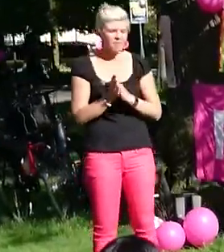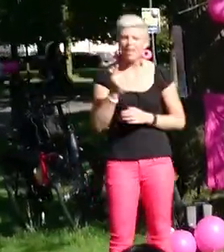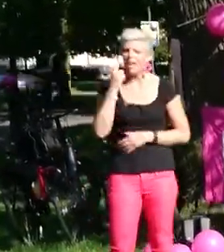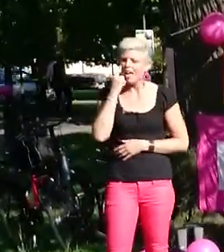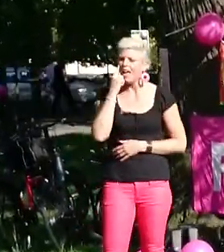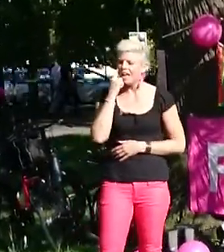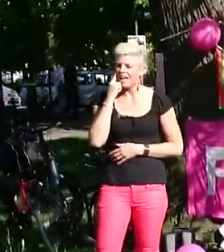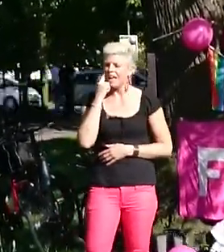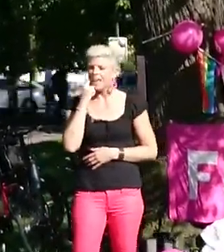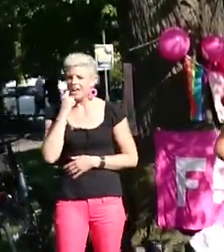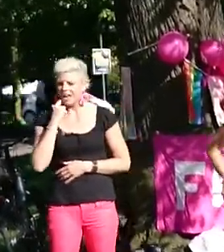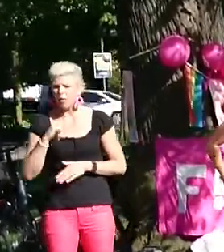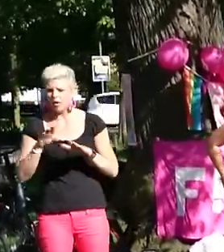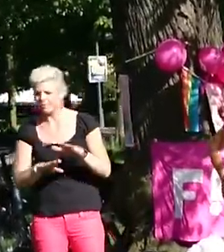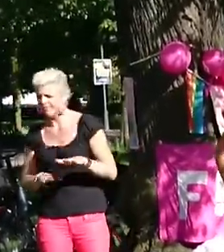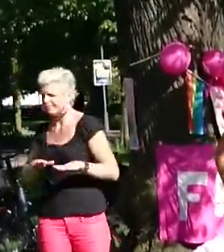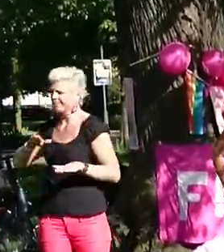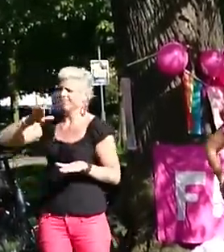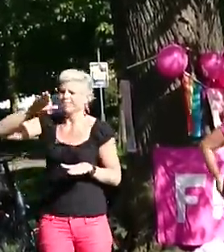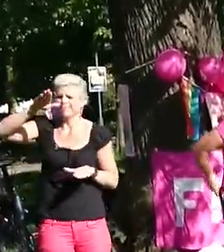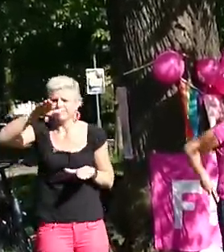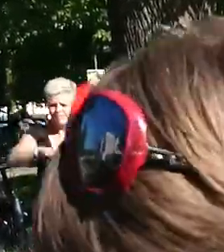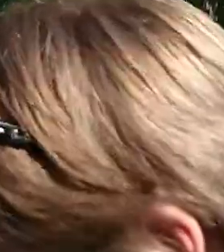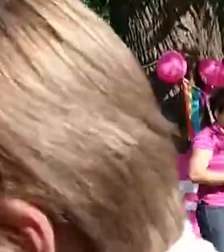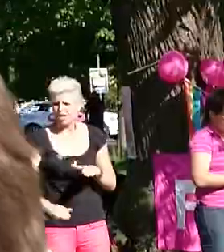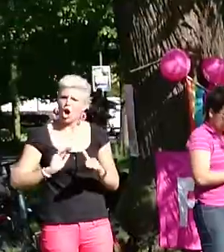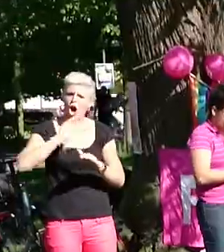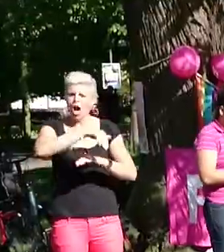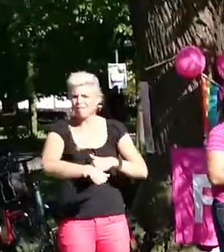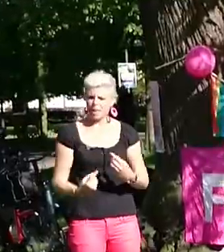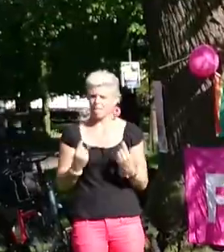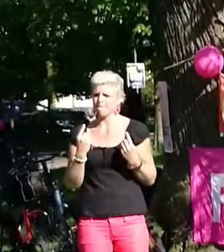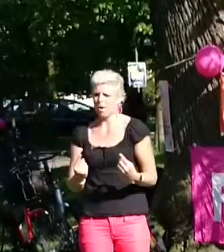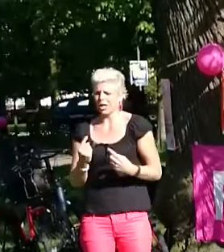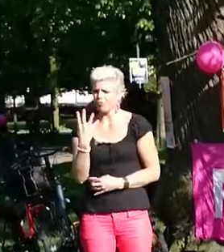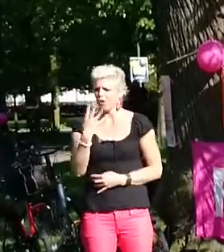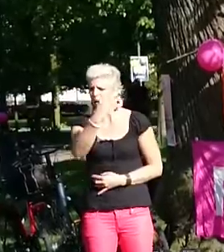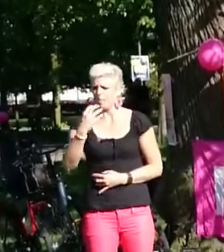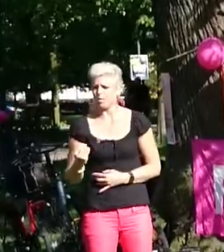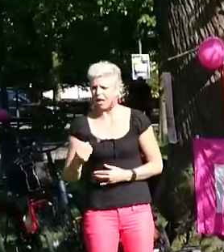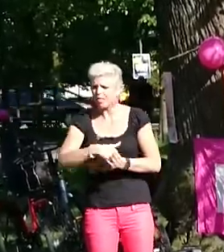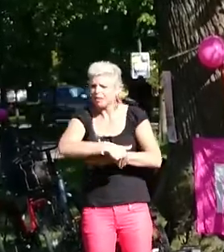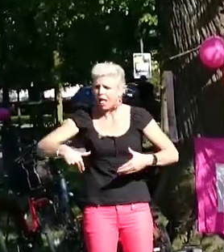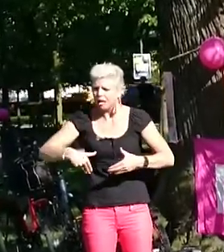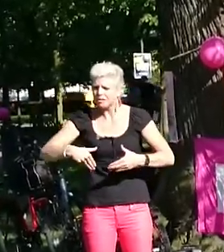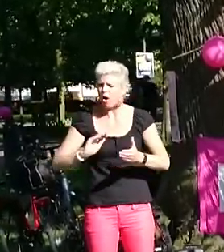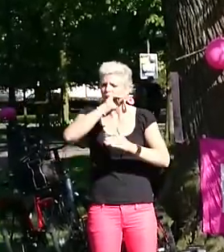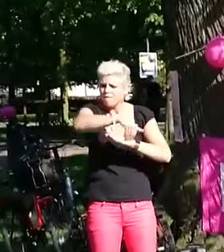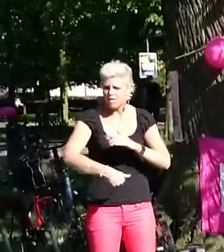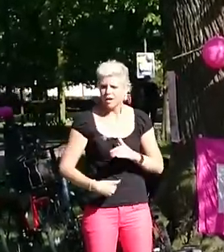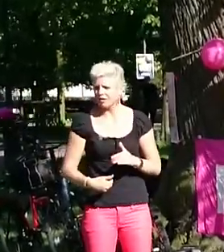Igår tog vi ett rejält kliv över den magiska fyraprocentsspärren. Och vi gjorde det med besked.